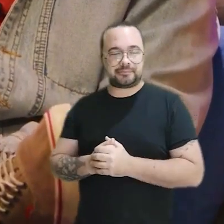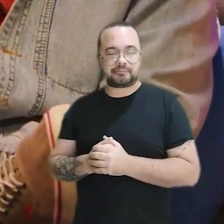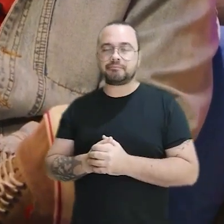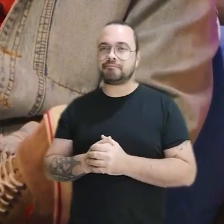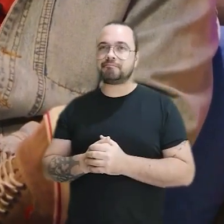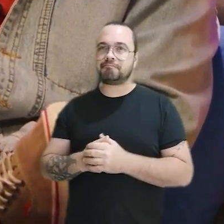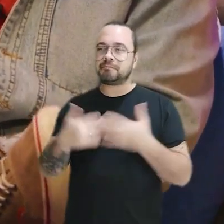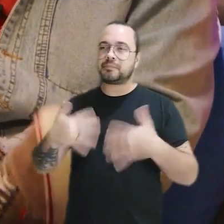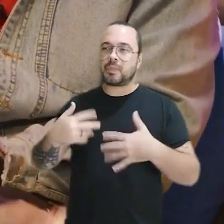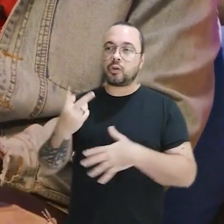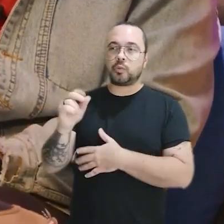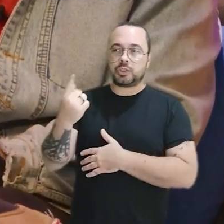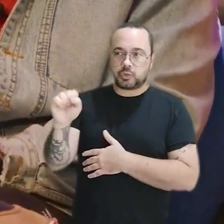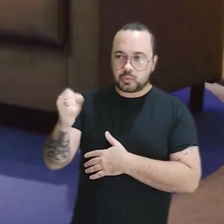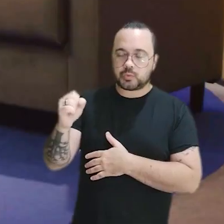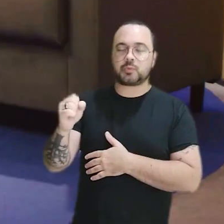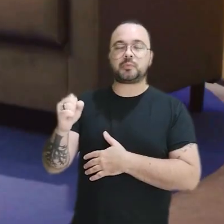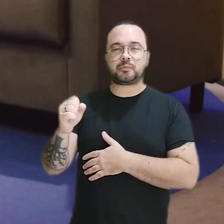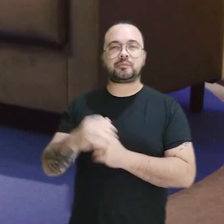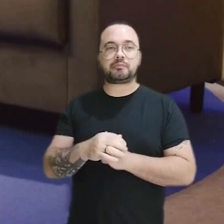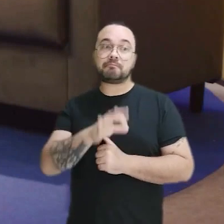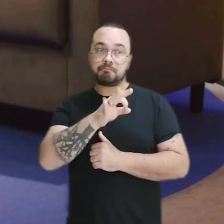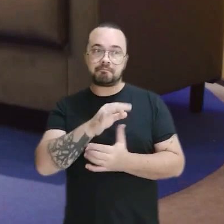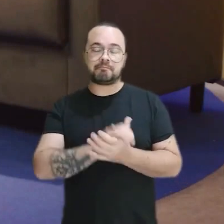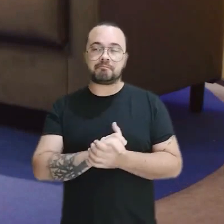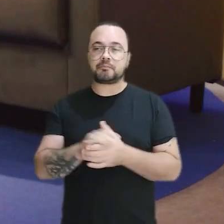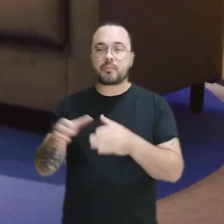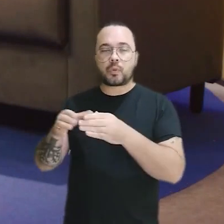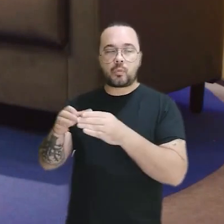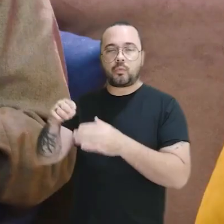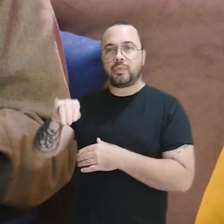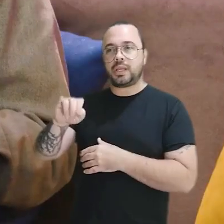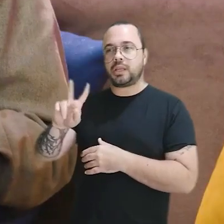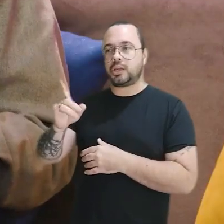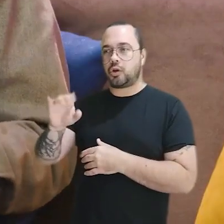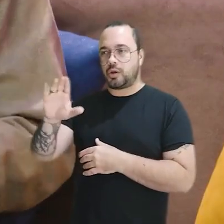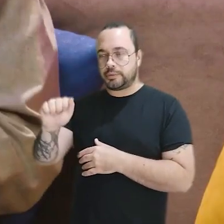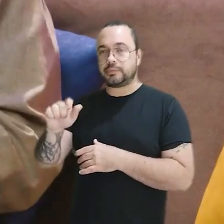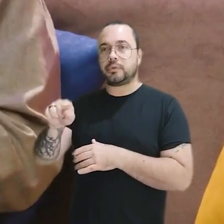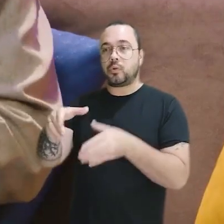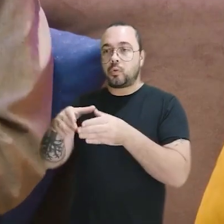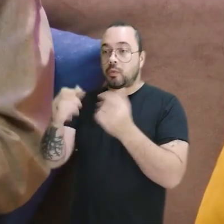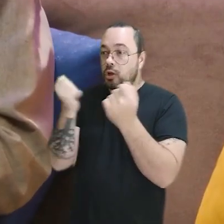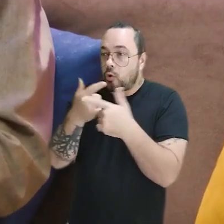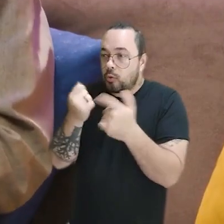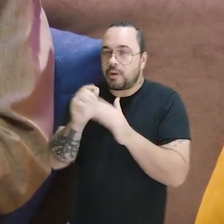Cara, é, que foi de 2018. Então o "Clube do Minhoca", ele... Ele não é um clube de comédia mais, ele é uma